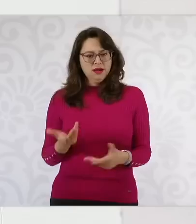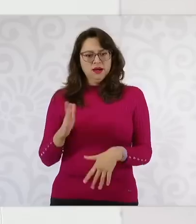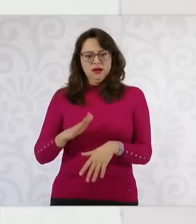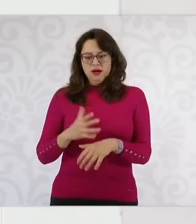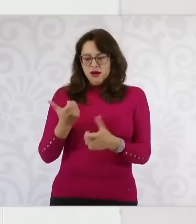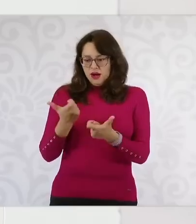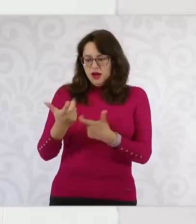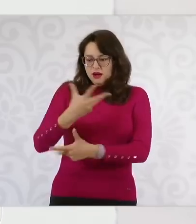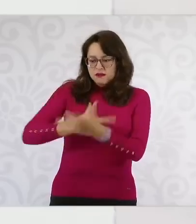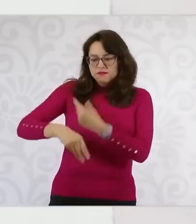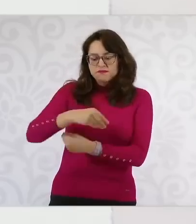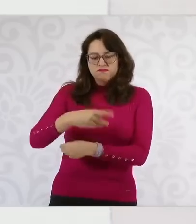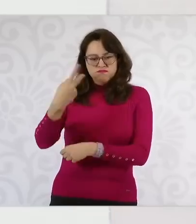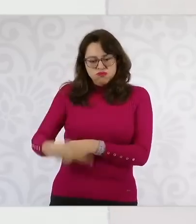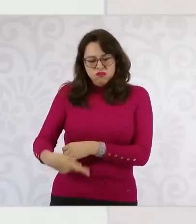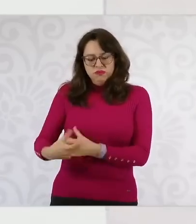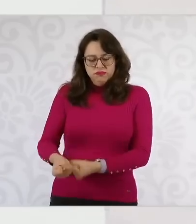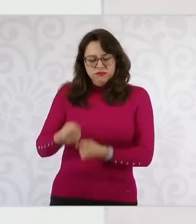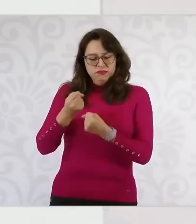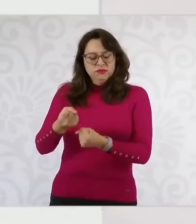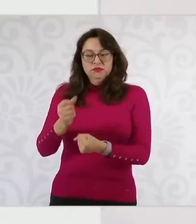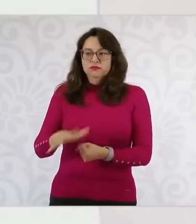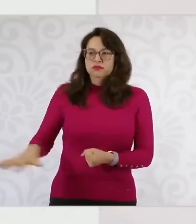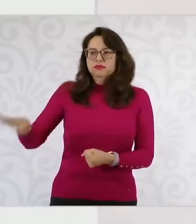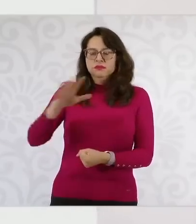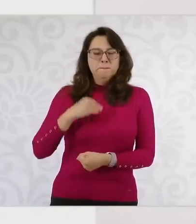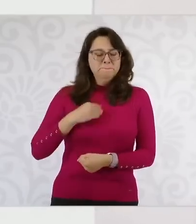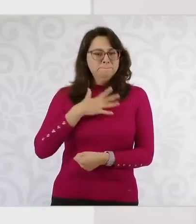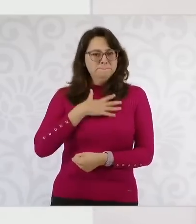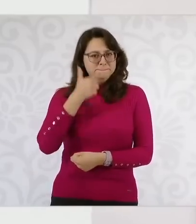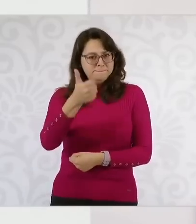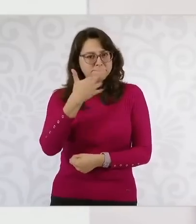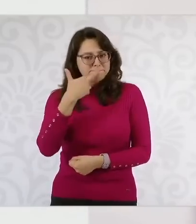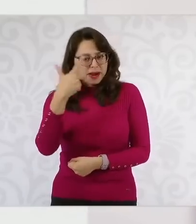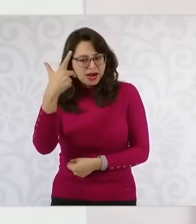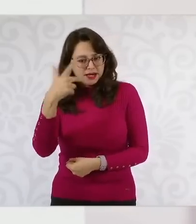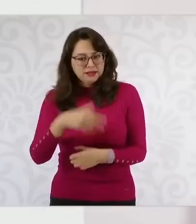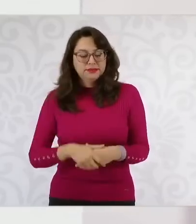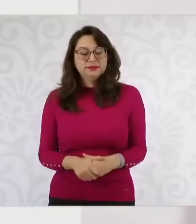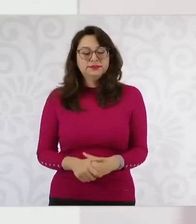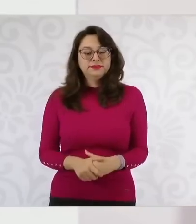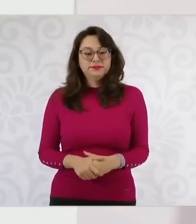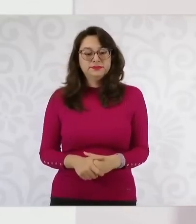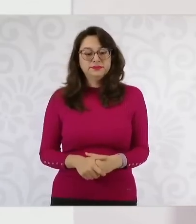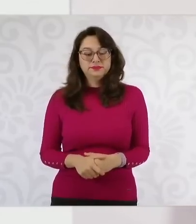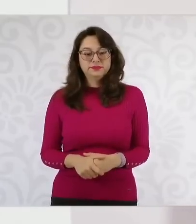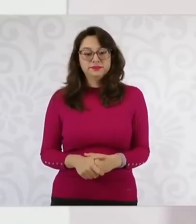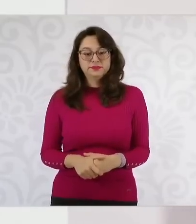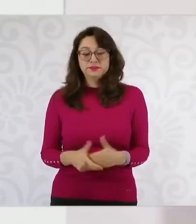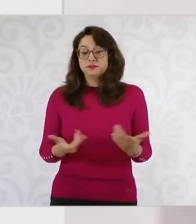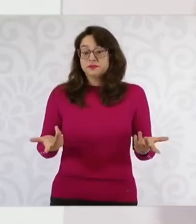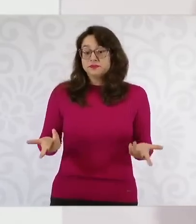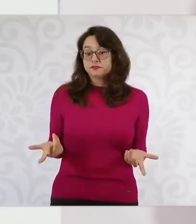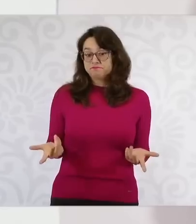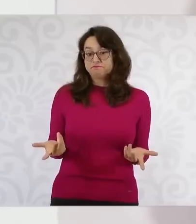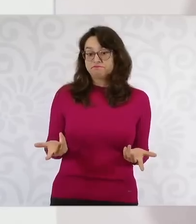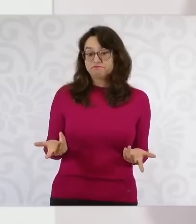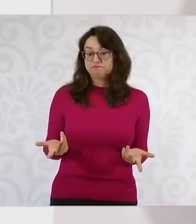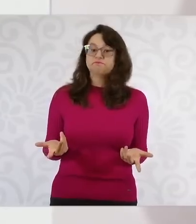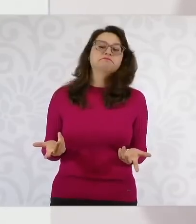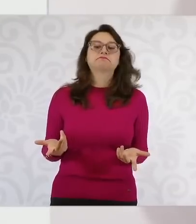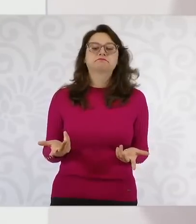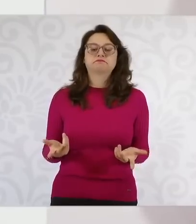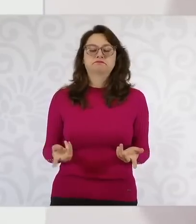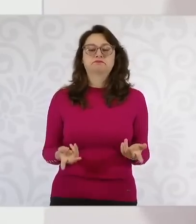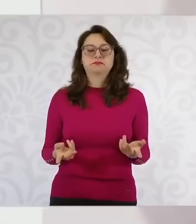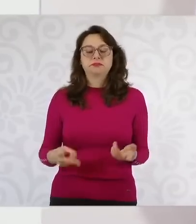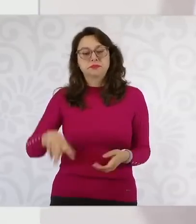la economía nacional y de bienestar del pueblo de México Entonces el pueblo de México está con